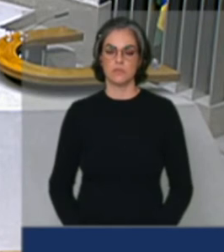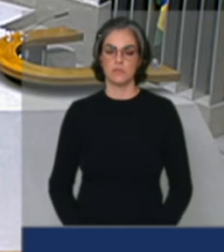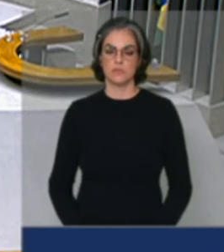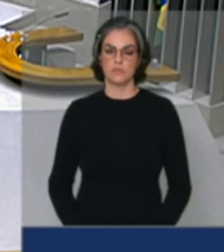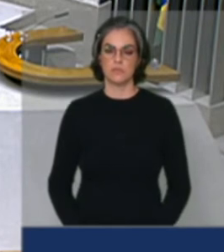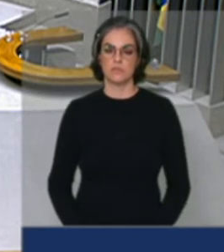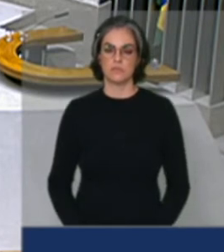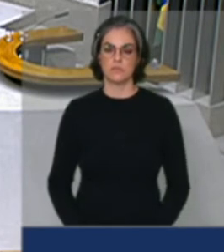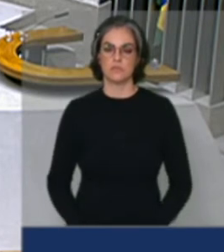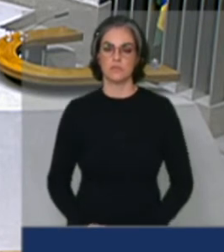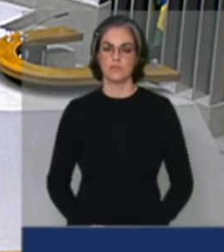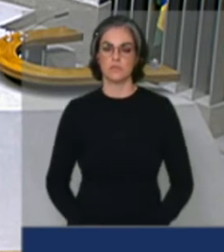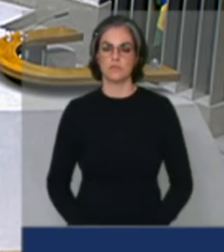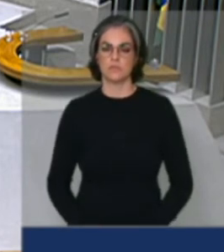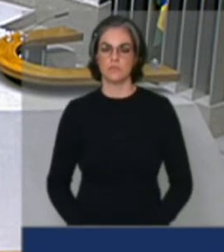BRASÍLIA, 2:35, DEPUTADA GLEISI HOFFMANN DO PT DO